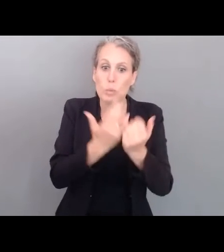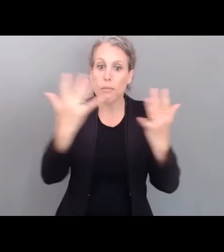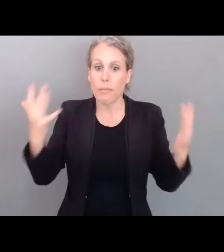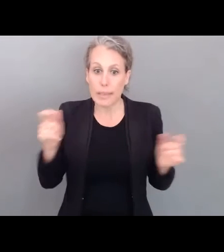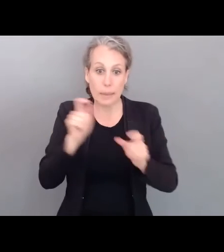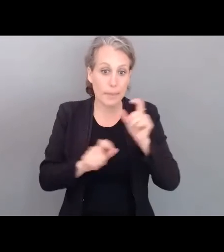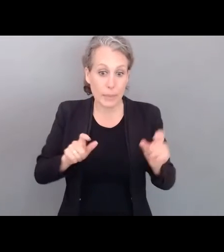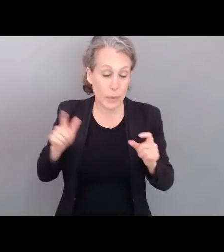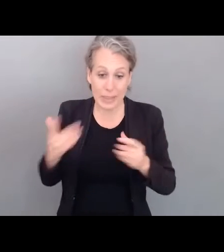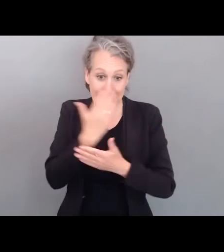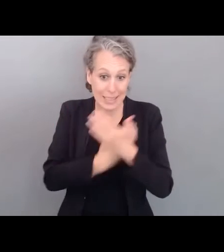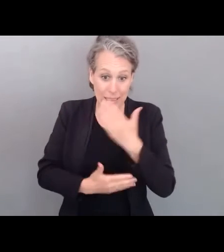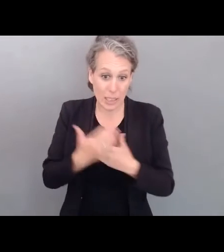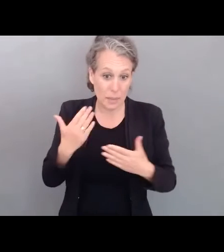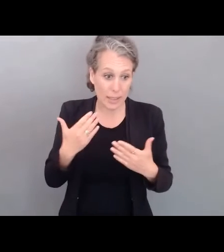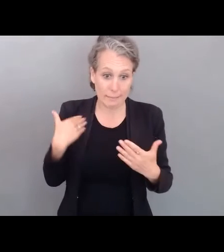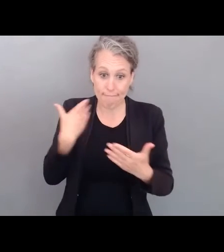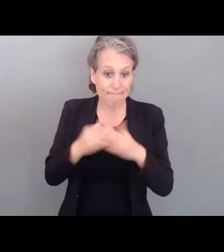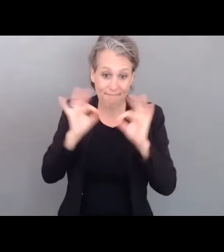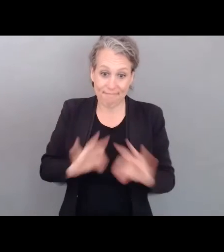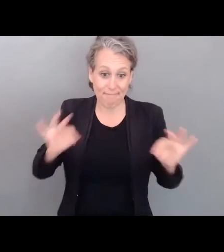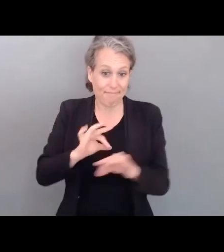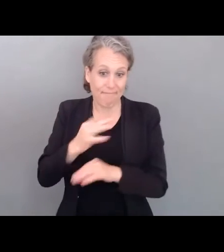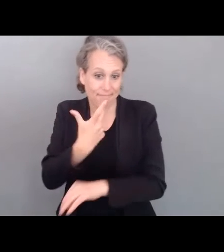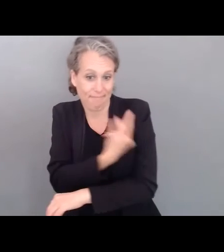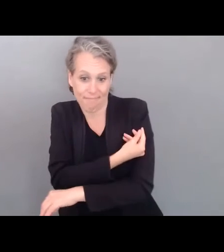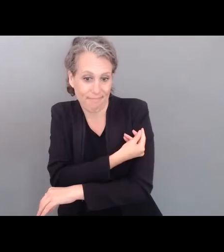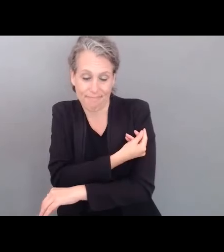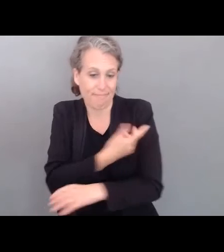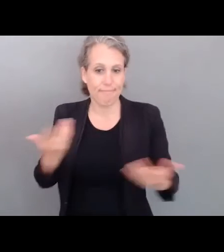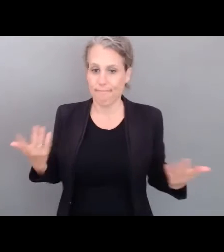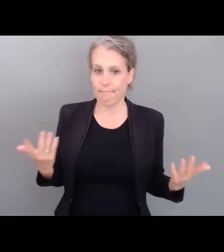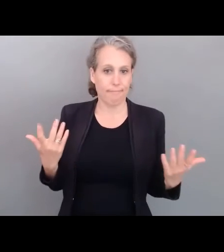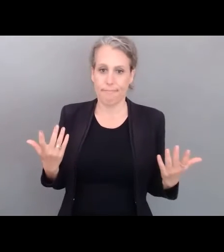para las personas con discapacidad, por lo que una gran cantidad de personas con